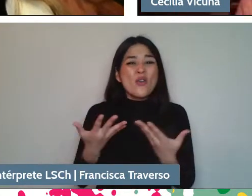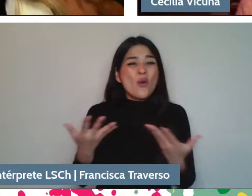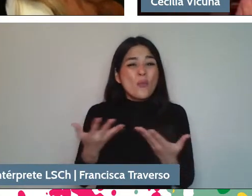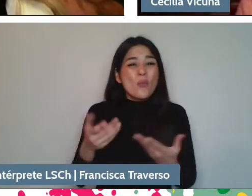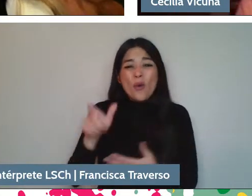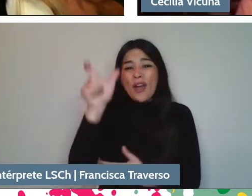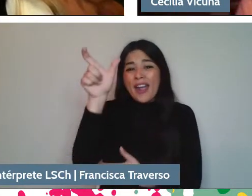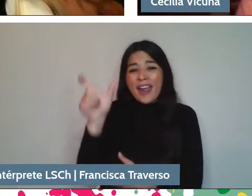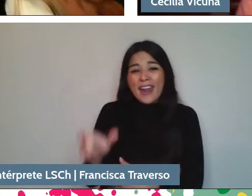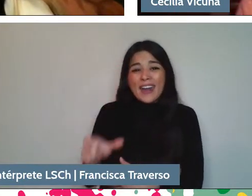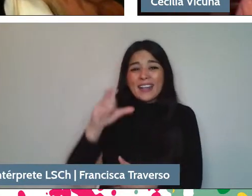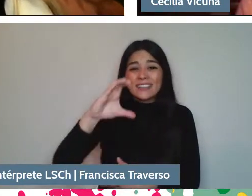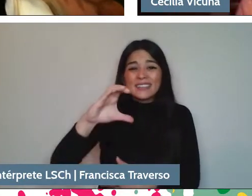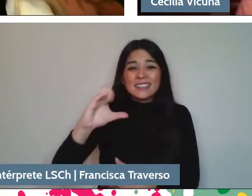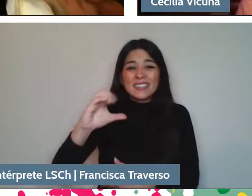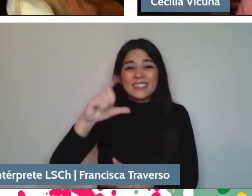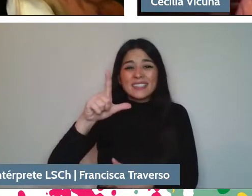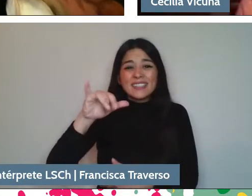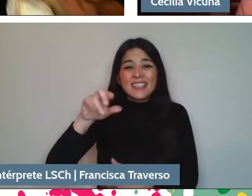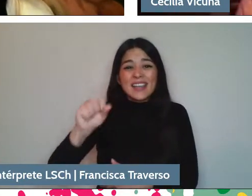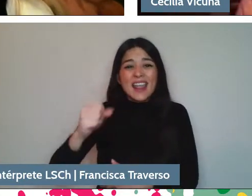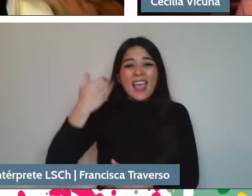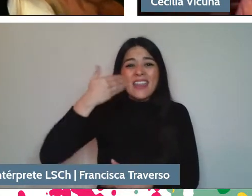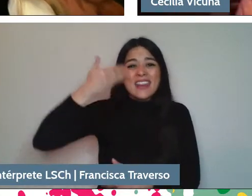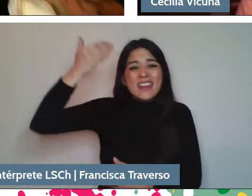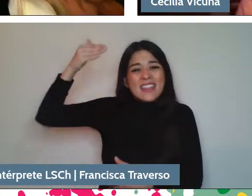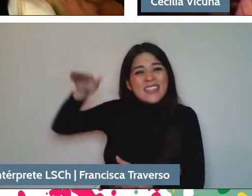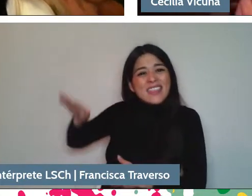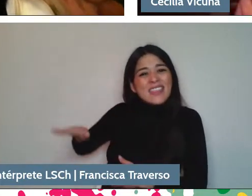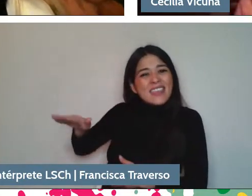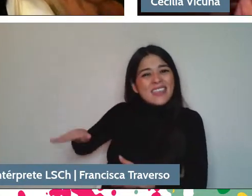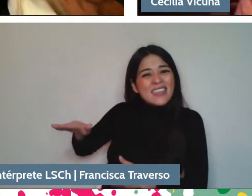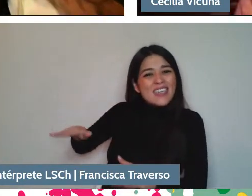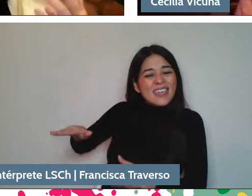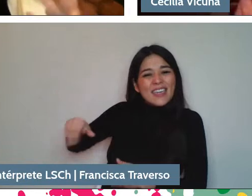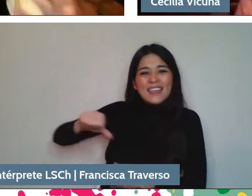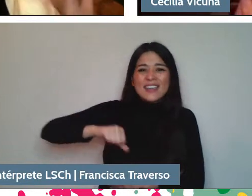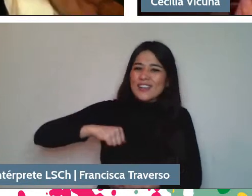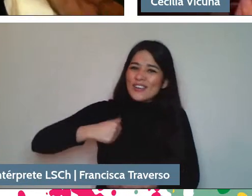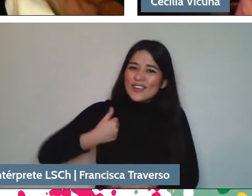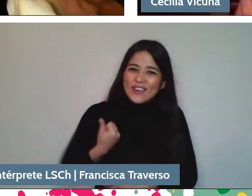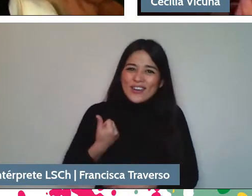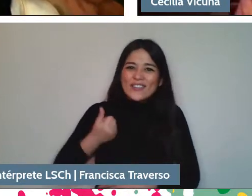niña, joven, en este Santiago que te estoy evocando.